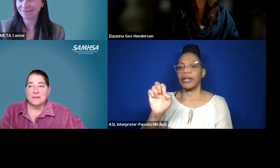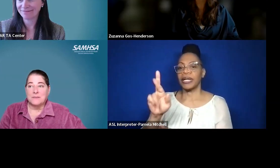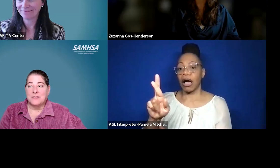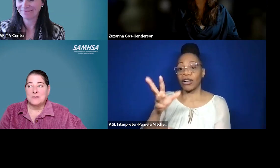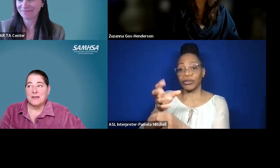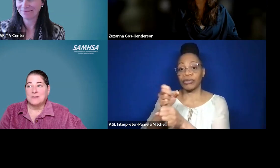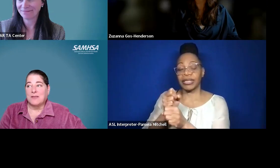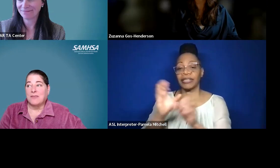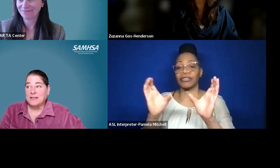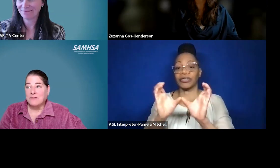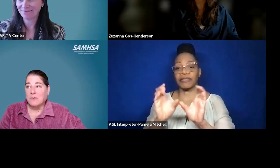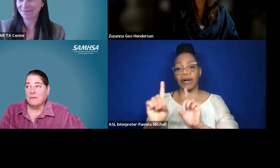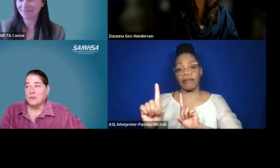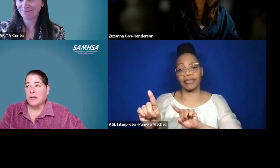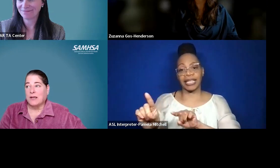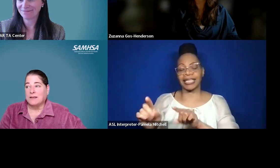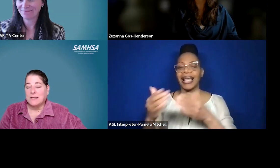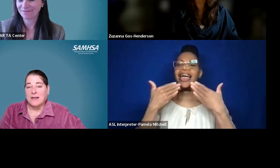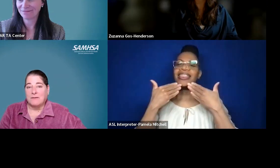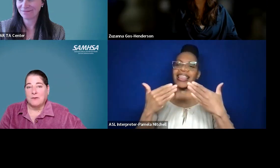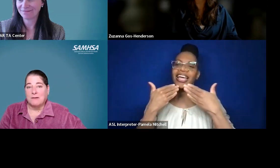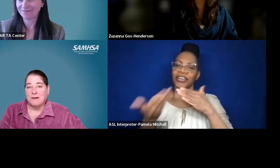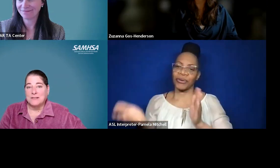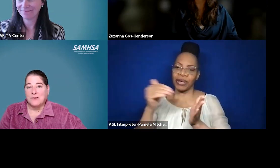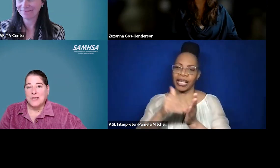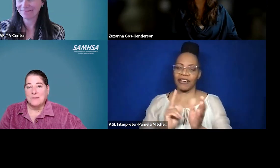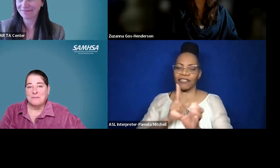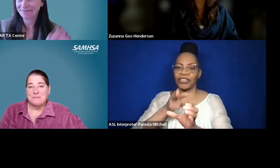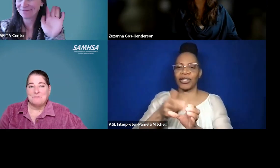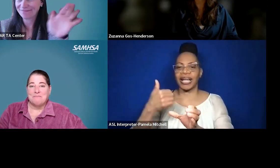Así que por favor, hazlo. De nuevo, gracias a todos por unirse a nosotros y que tengan un excelente resto del día.